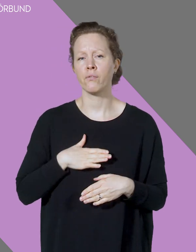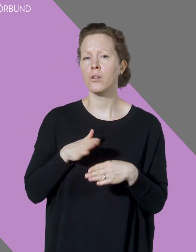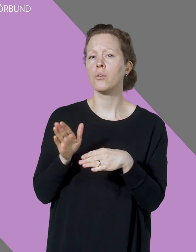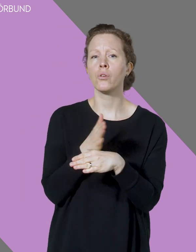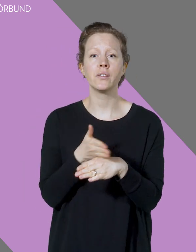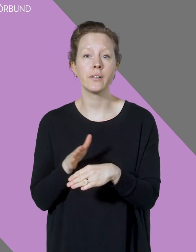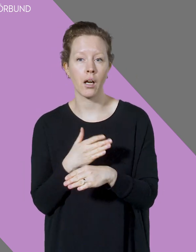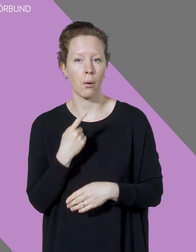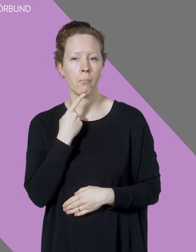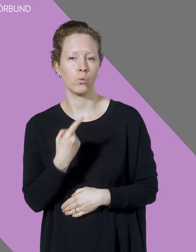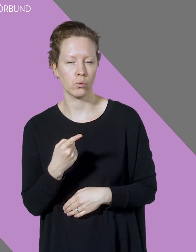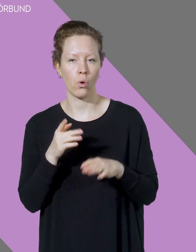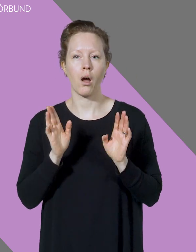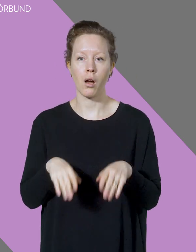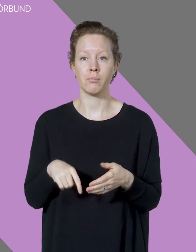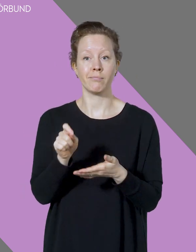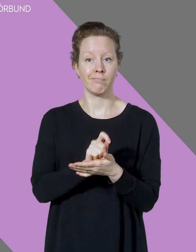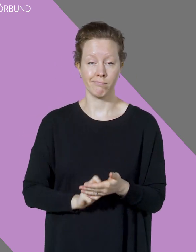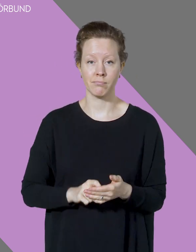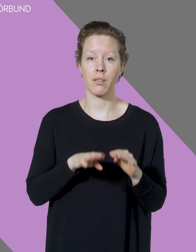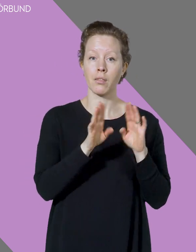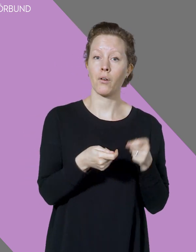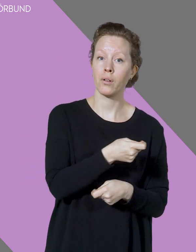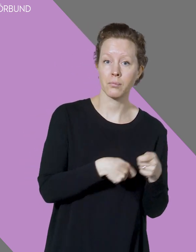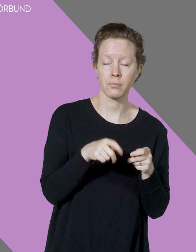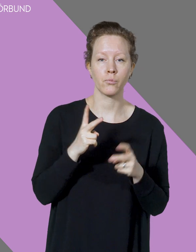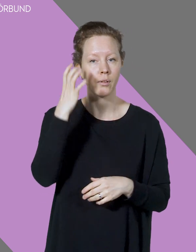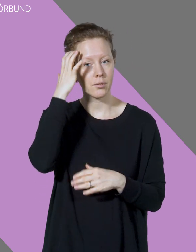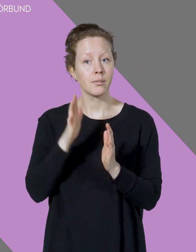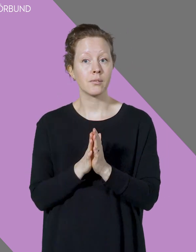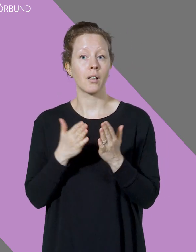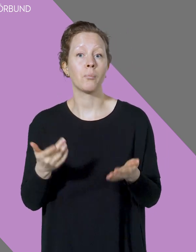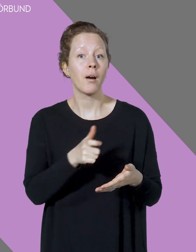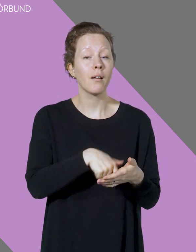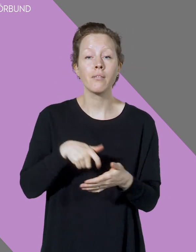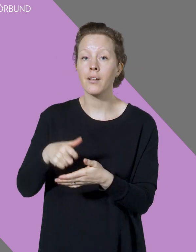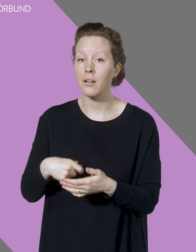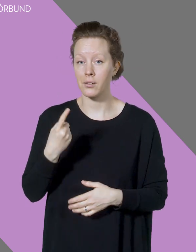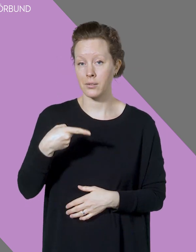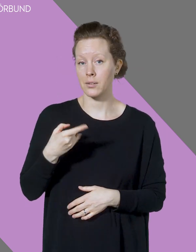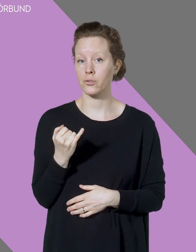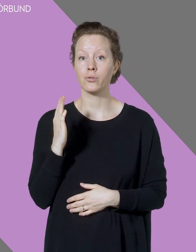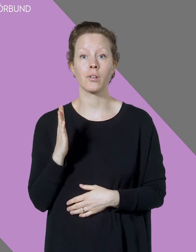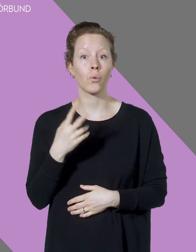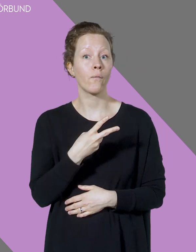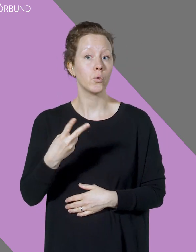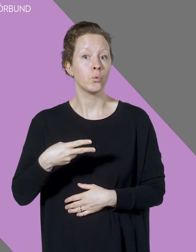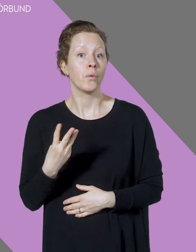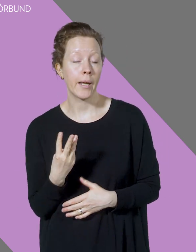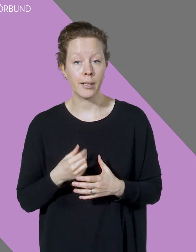vill rätta till påståenden som gjordes i Talouselämäs - och Helsingin Sanomats artiklar 16.1.2023.